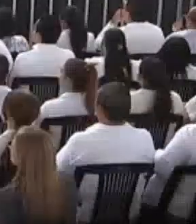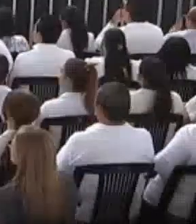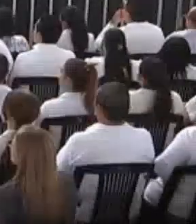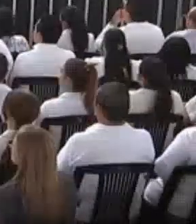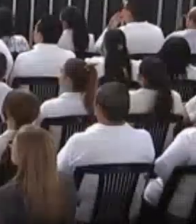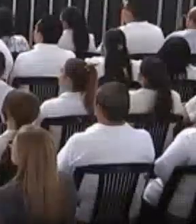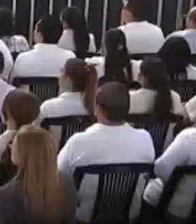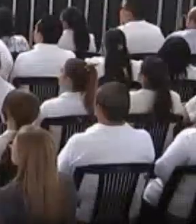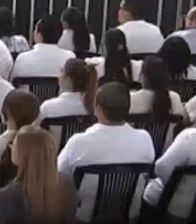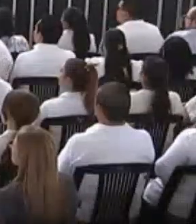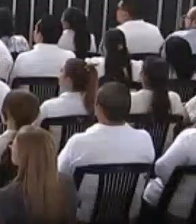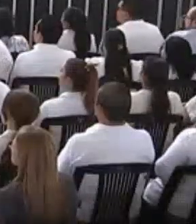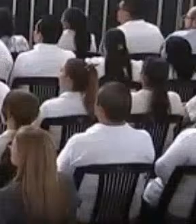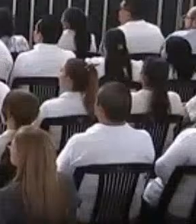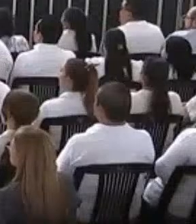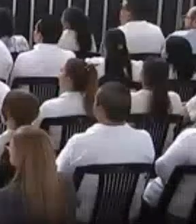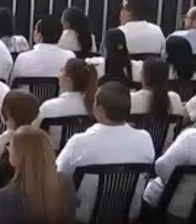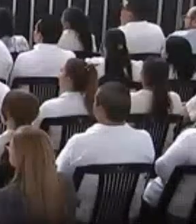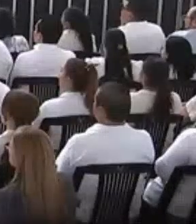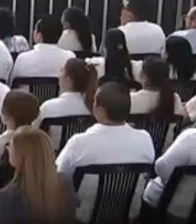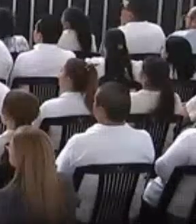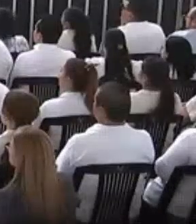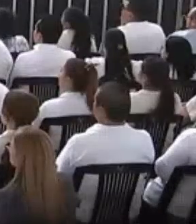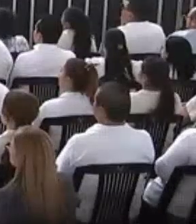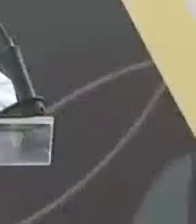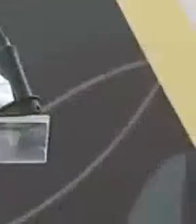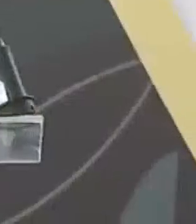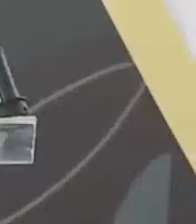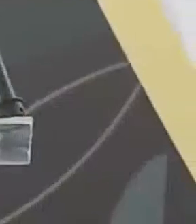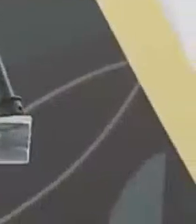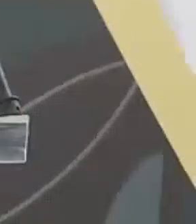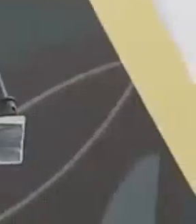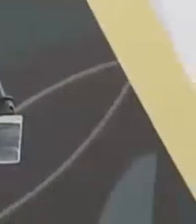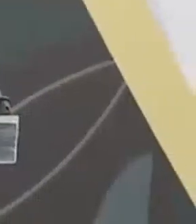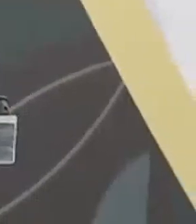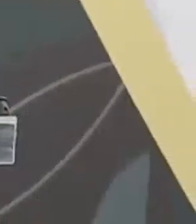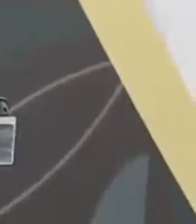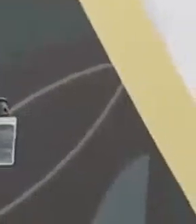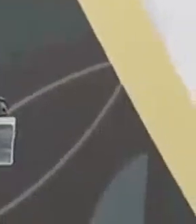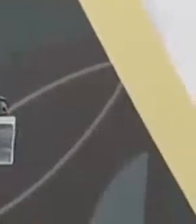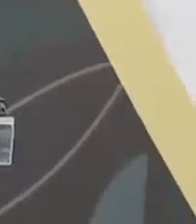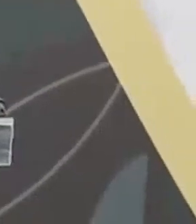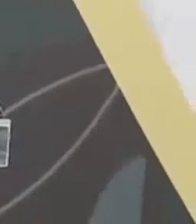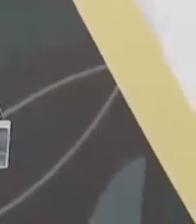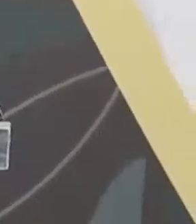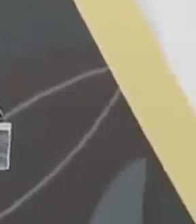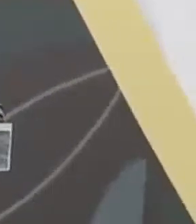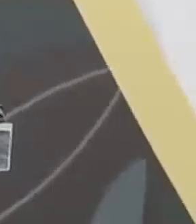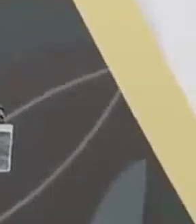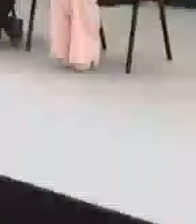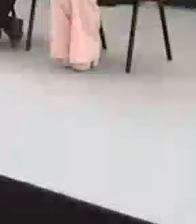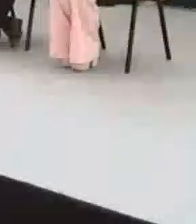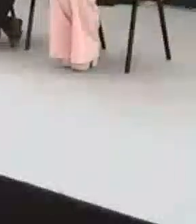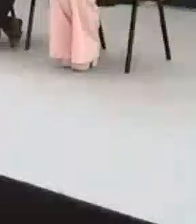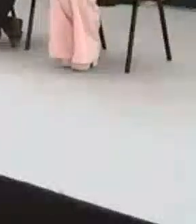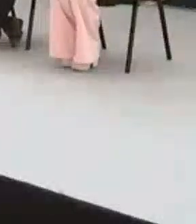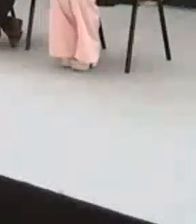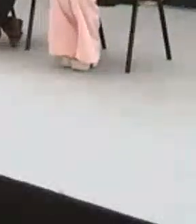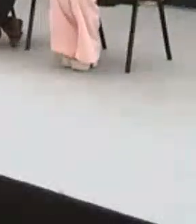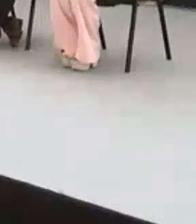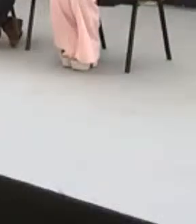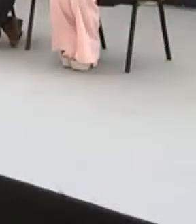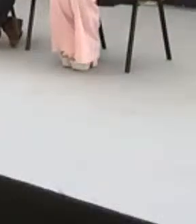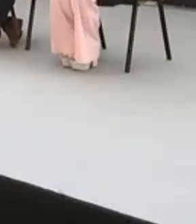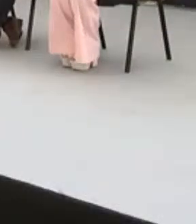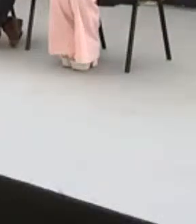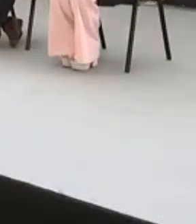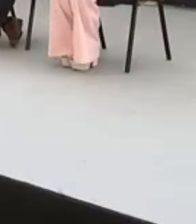Con su permiso, señora presidente, y también saludo al gobernador. Mucho gusto. Buenas tardes